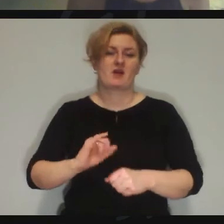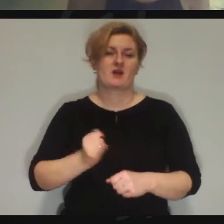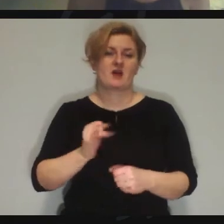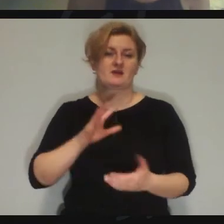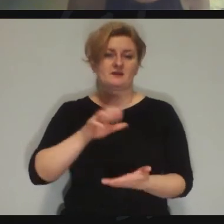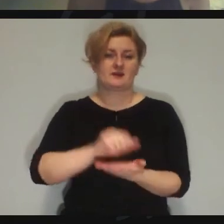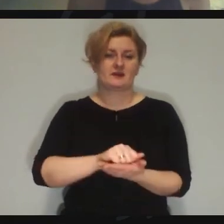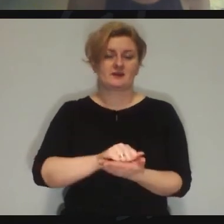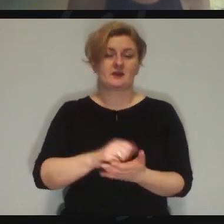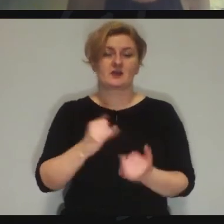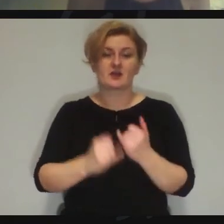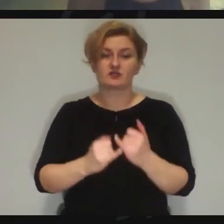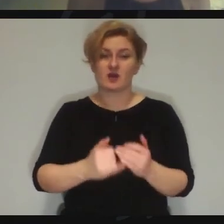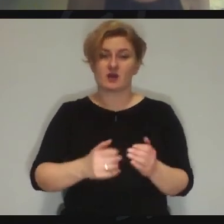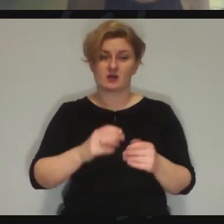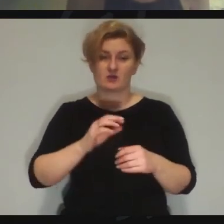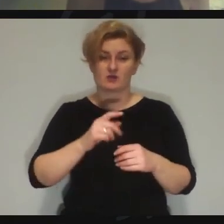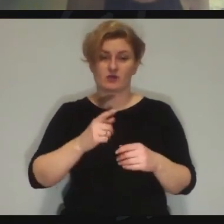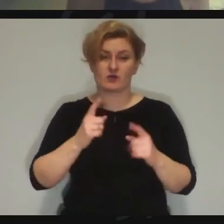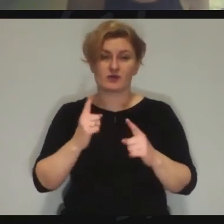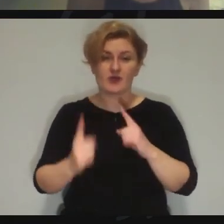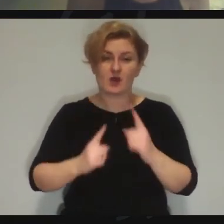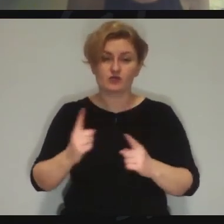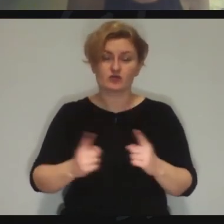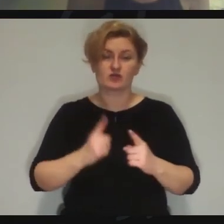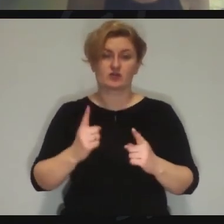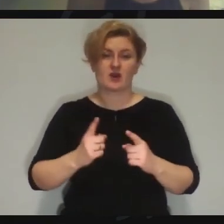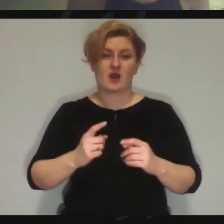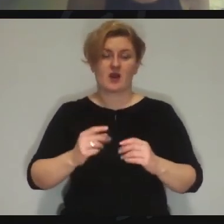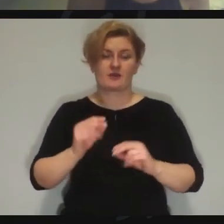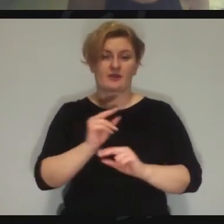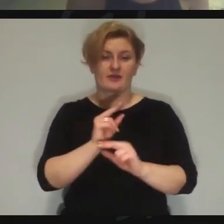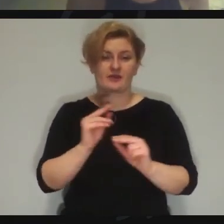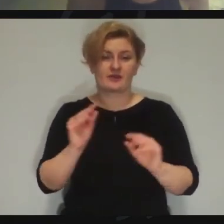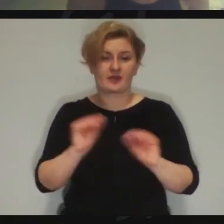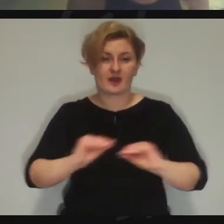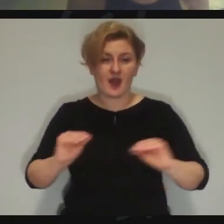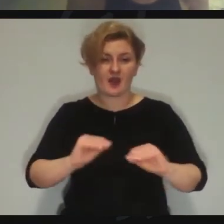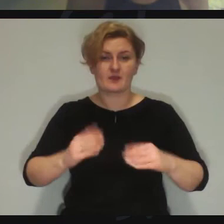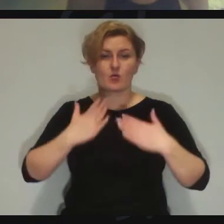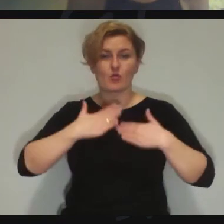Jeżeli taka osoba będzie lubiła tych młodych ludzi tj. pedagog, trener,